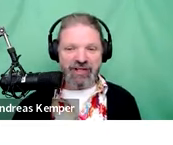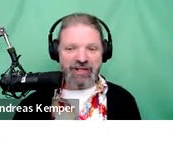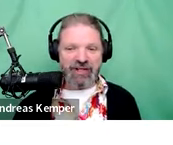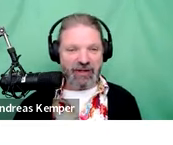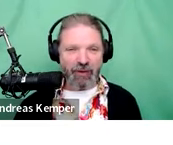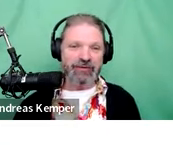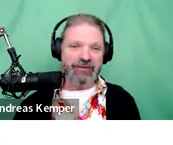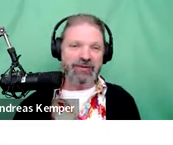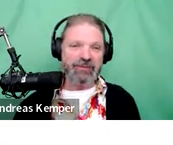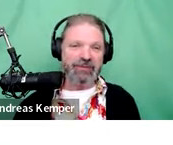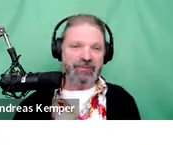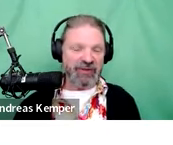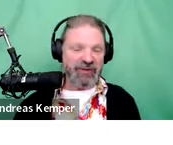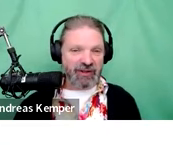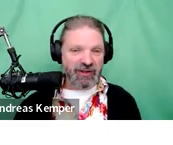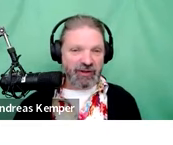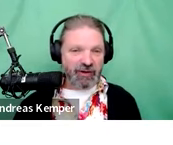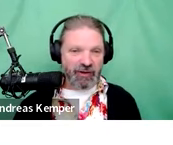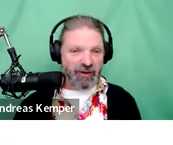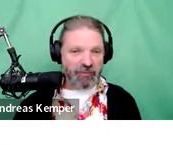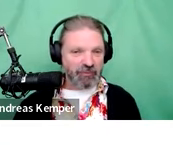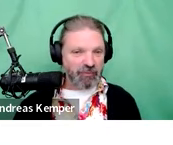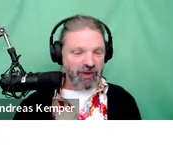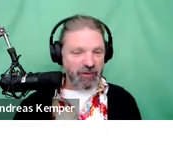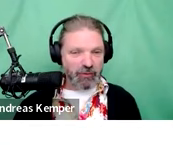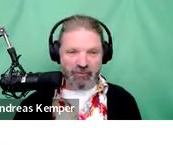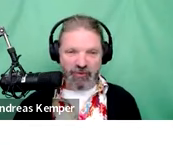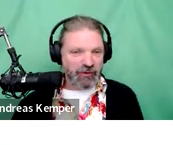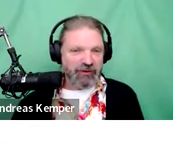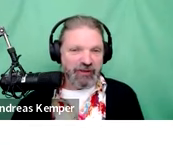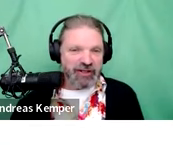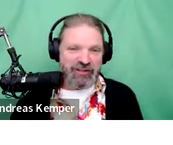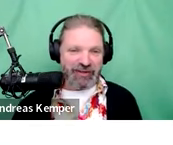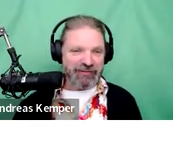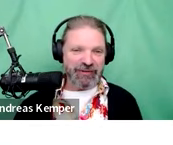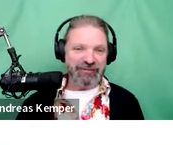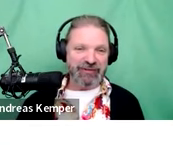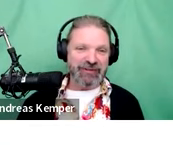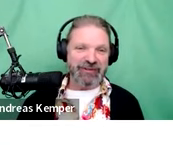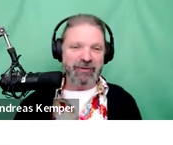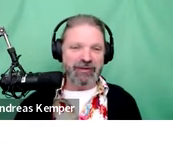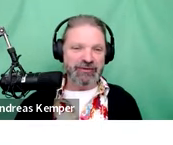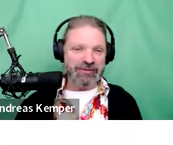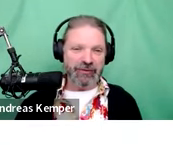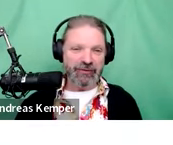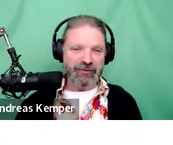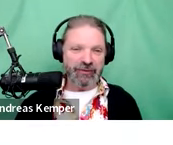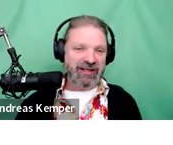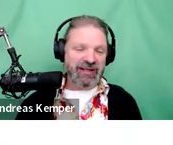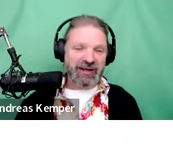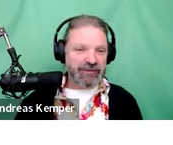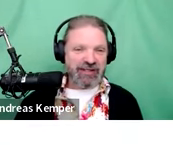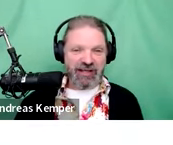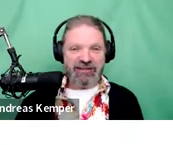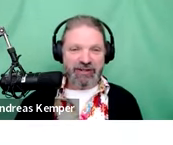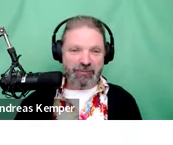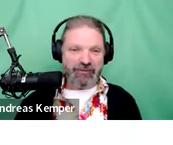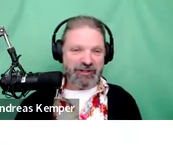aus einer dreistelligen Zahl von antifeministischen Äußerungen – und die kehrten halt immer wieder.